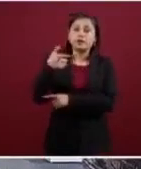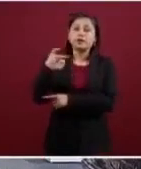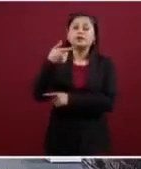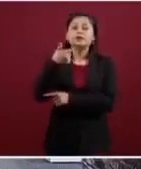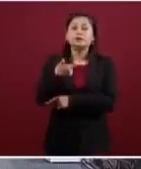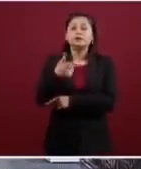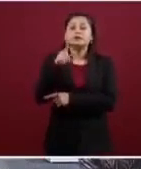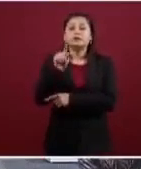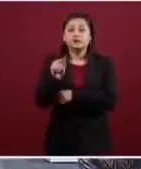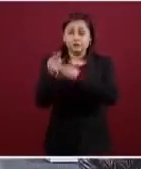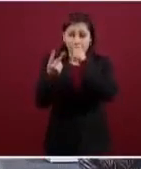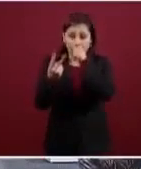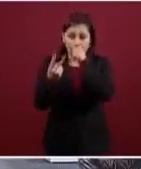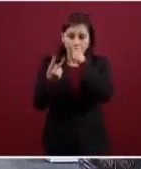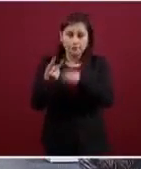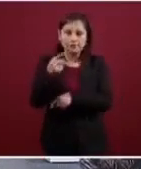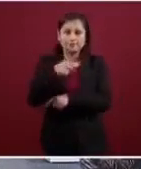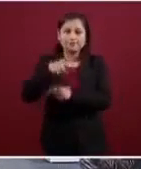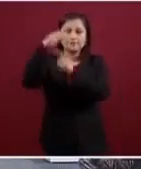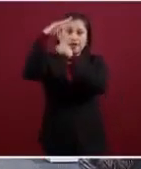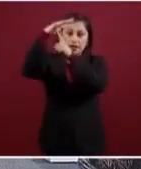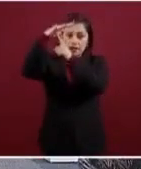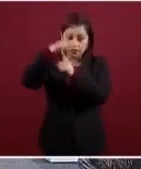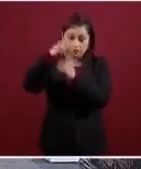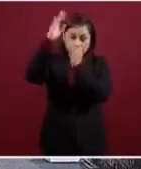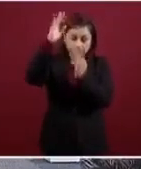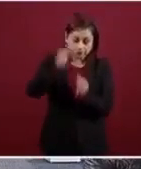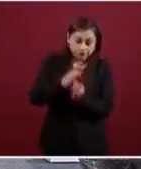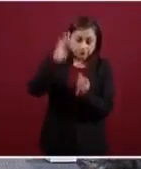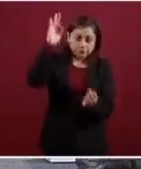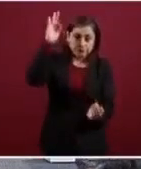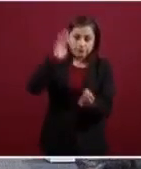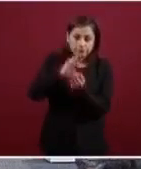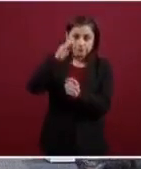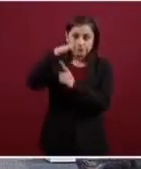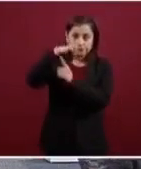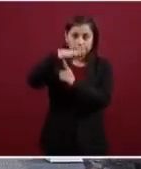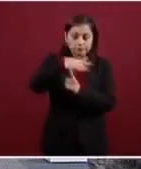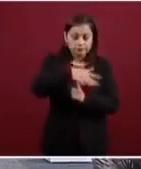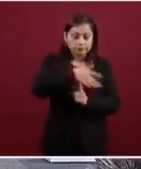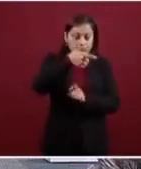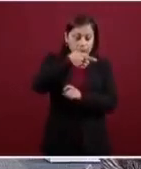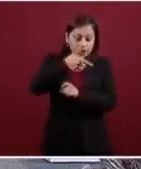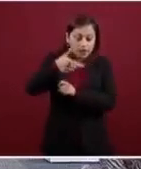vuela a más baja altura para poder apoyar a las tropas, pero es impactado -en ese video